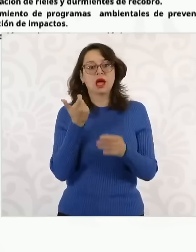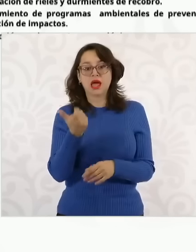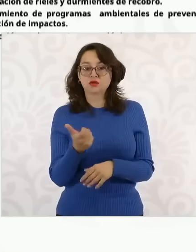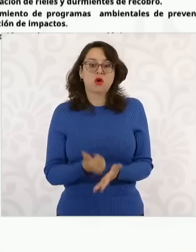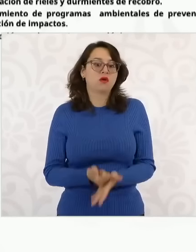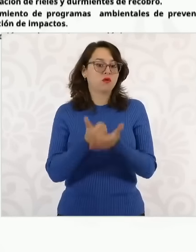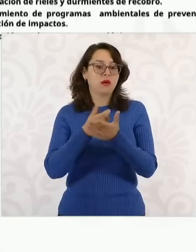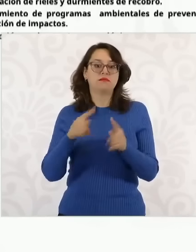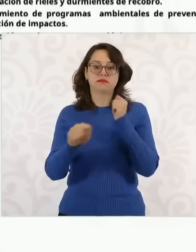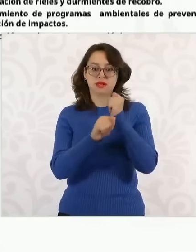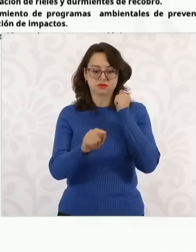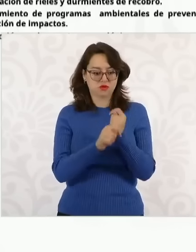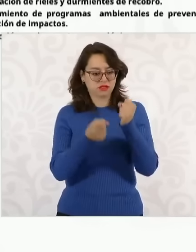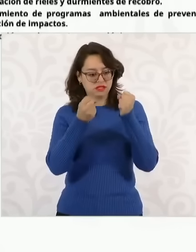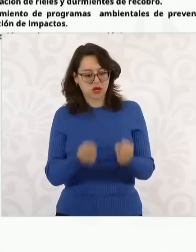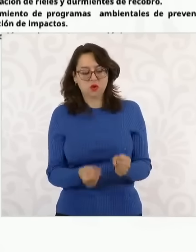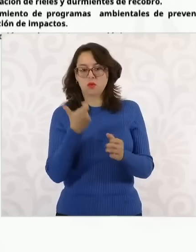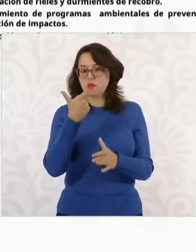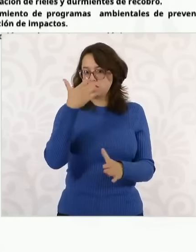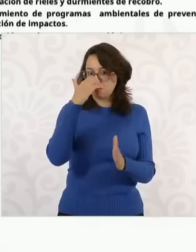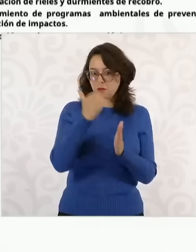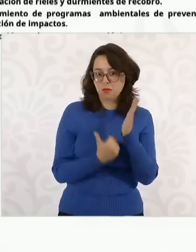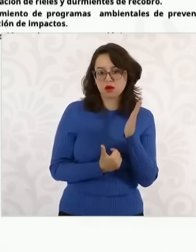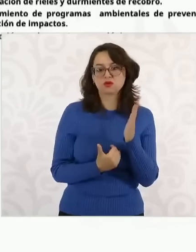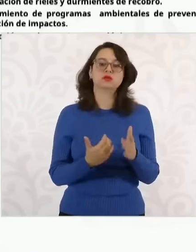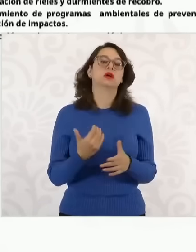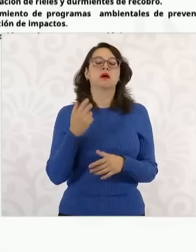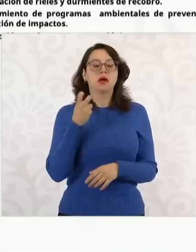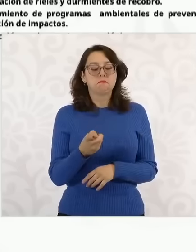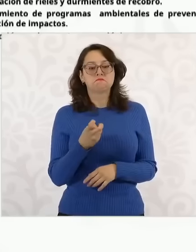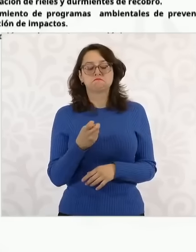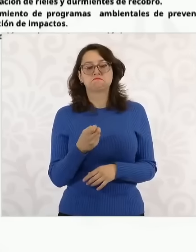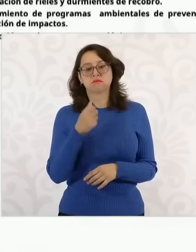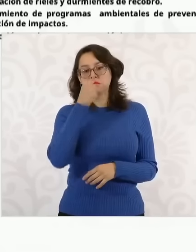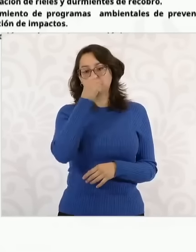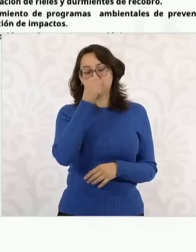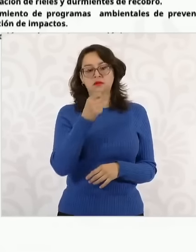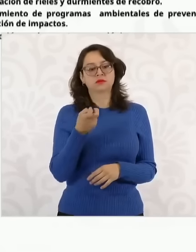el transporte, mejorar el ambiente. Pues vienen todos ellos. Estamos desmantelando vía antigua,